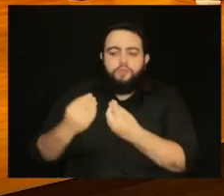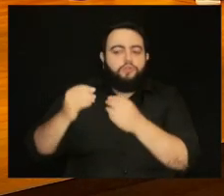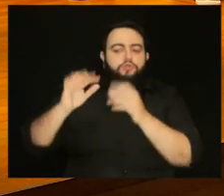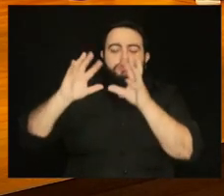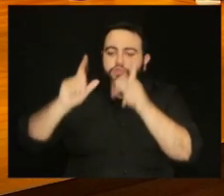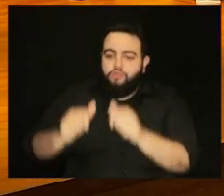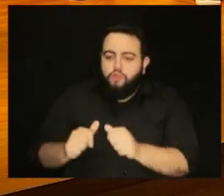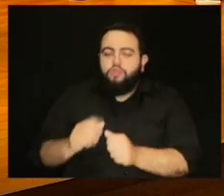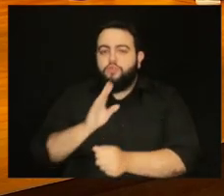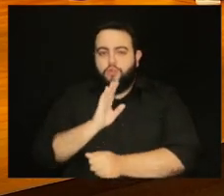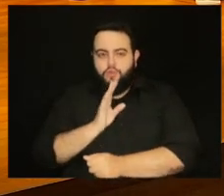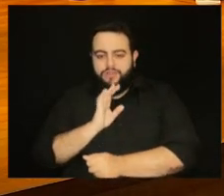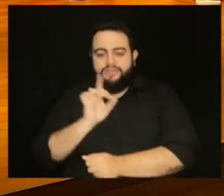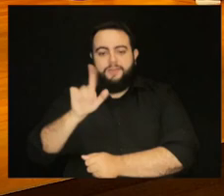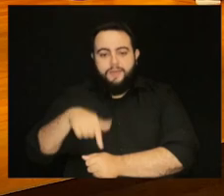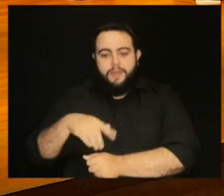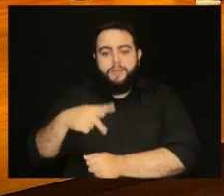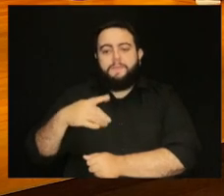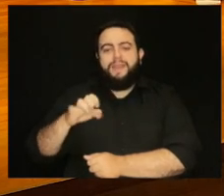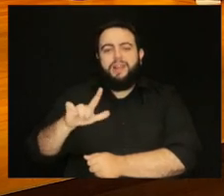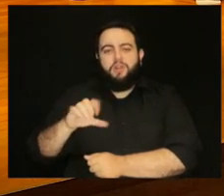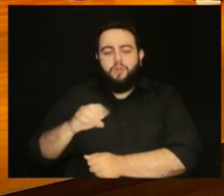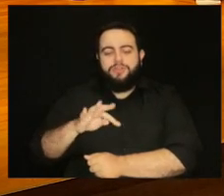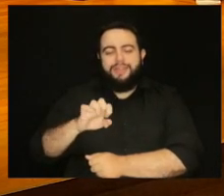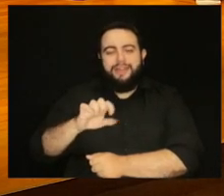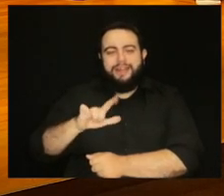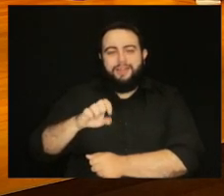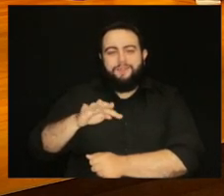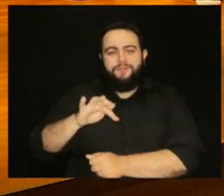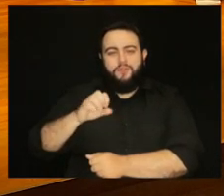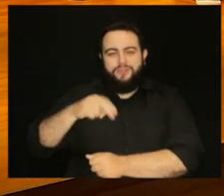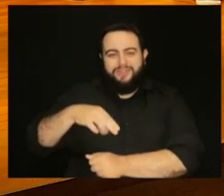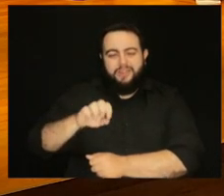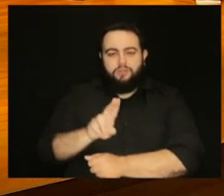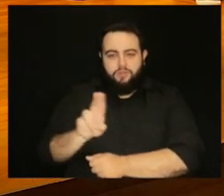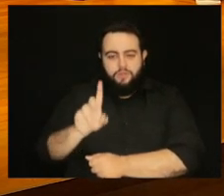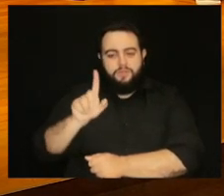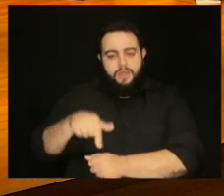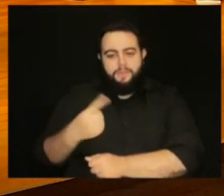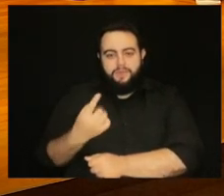gravado com sucesso é o Pelo Telefone. O samba só vai começar a se tornar popular em Porto